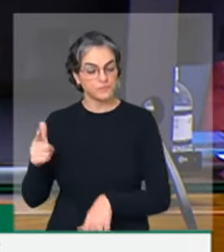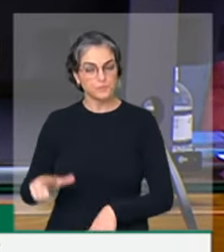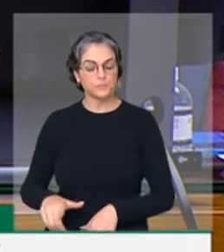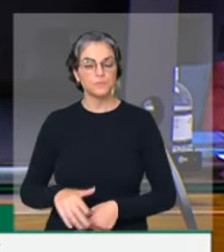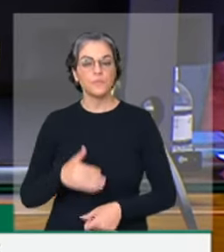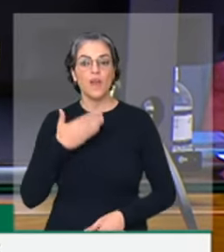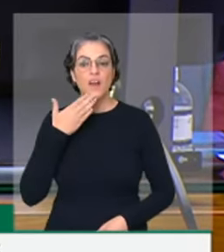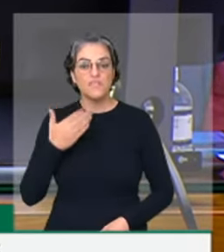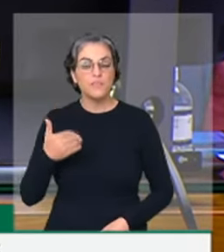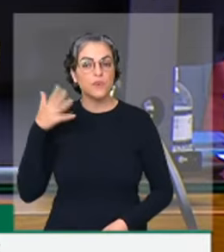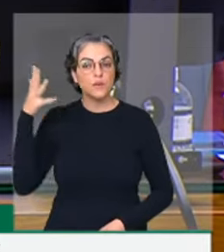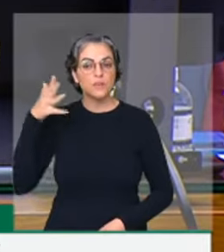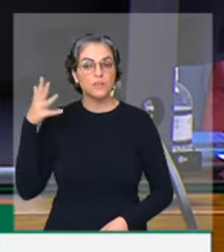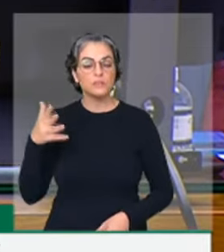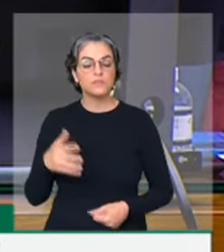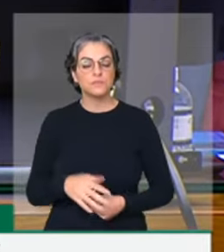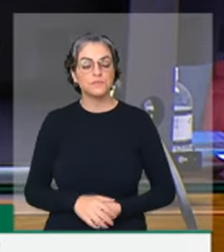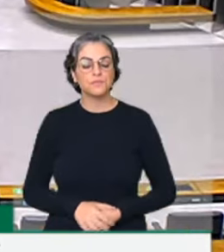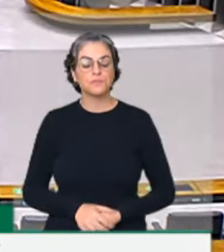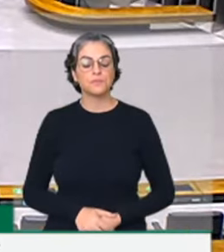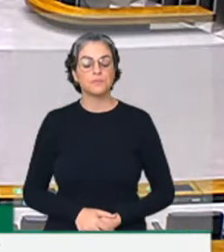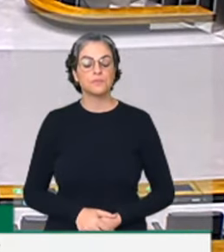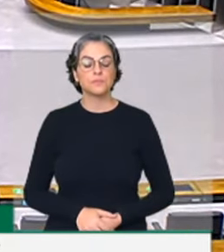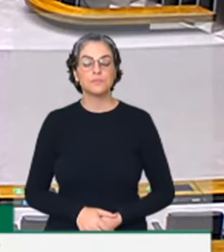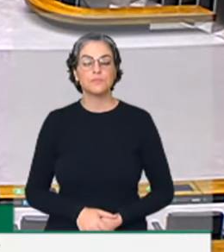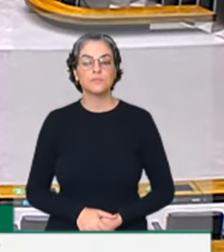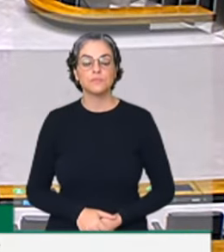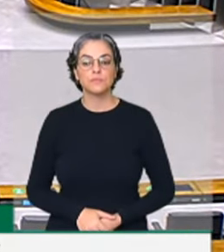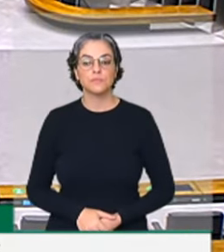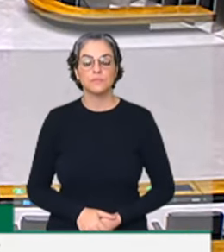PARA DISCUTIR A FAVOR. -- [PRESIDENTE]: PARA DISCUTIR A FAVOR, DEPUTADO KIM